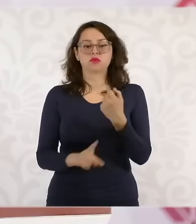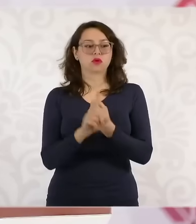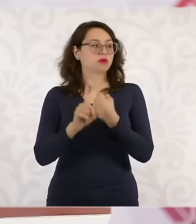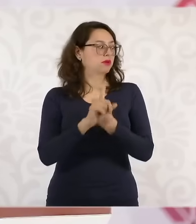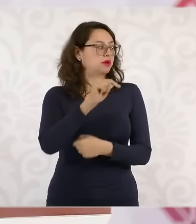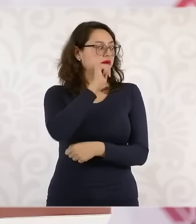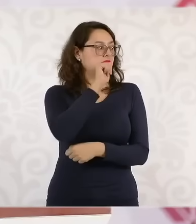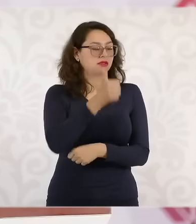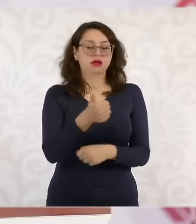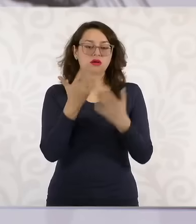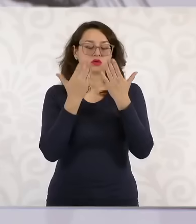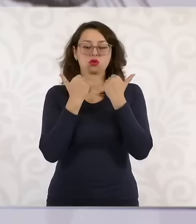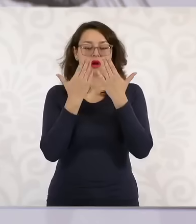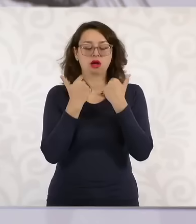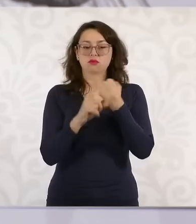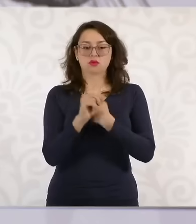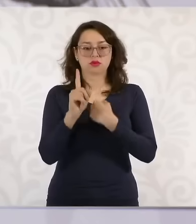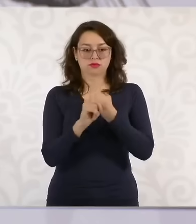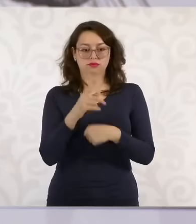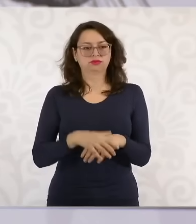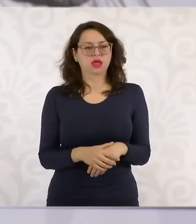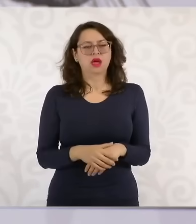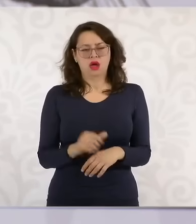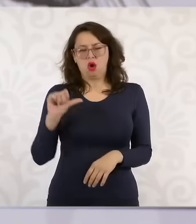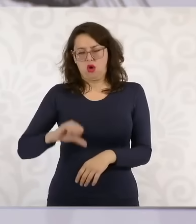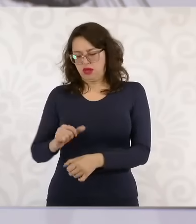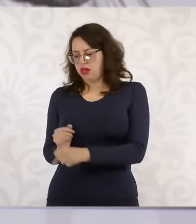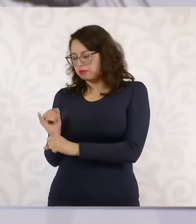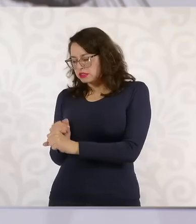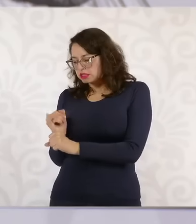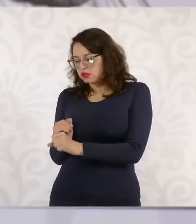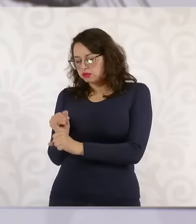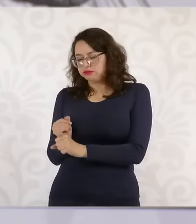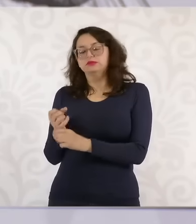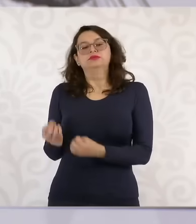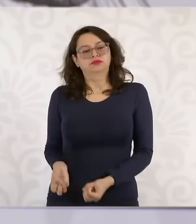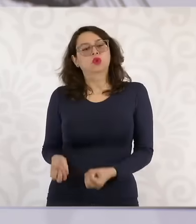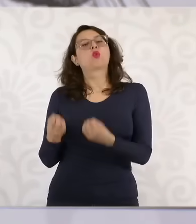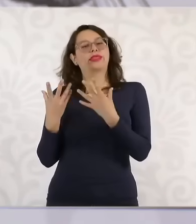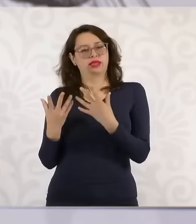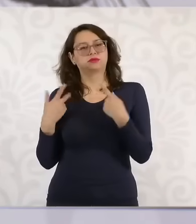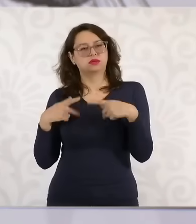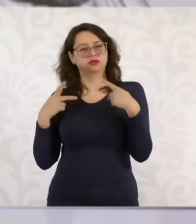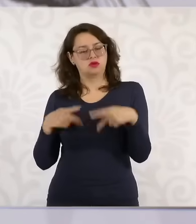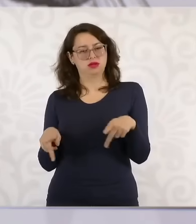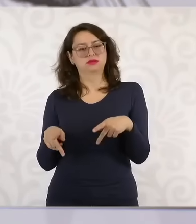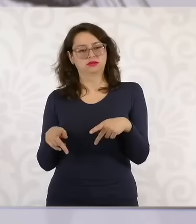Entonces, eh le doy en el día el dato de cuántos eh cuánto se ha avanzado a partir de se refiere